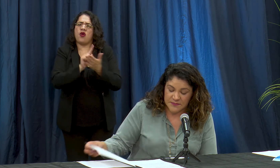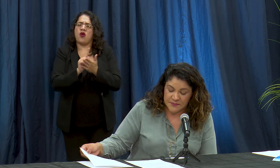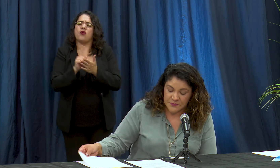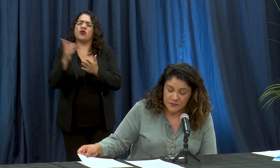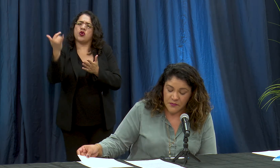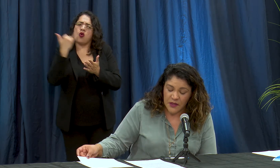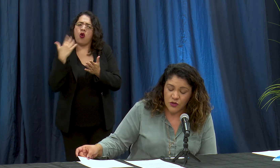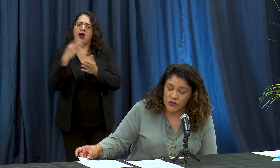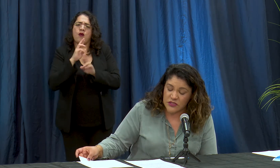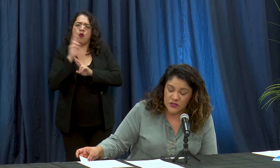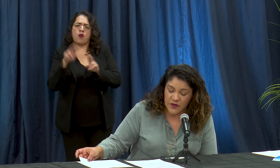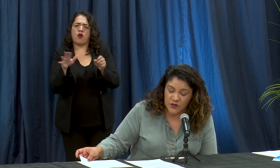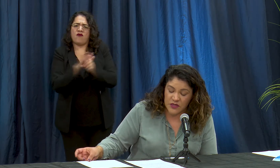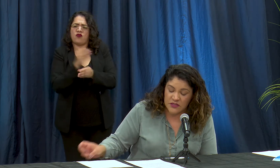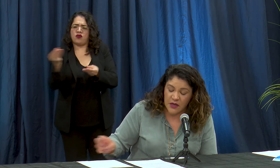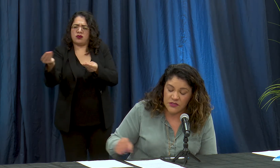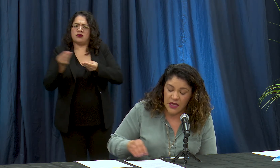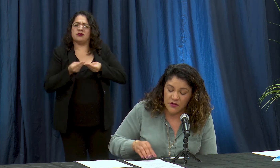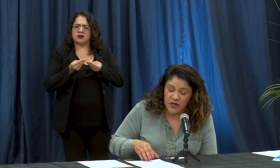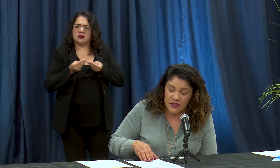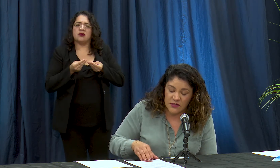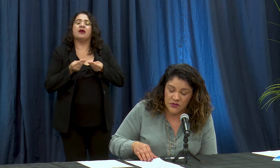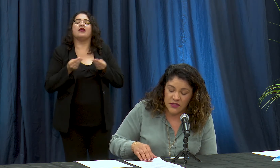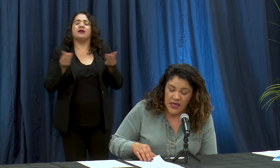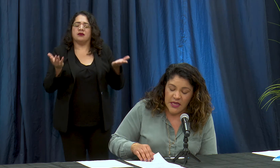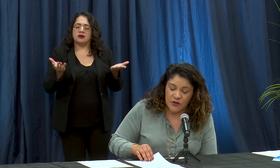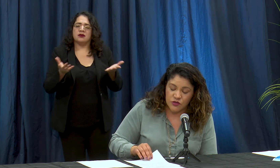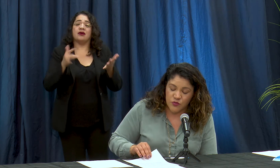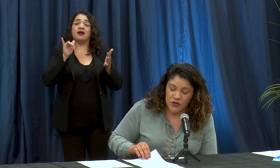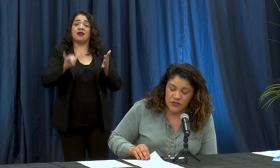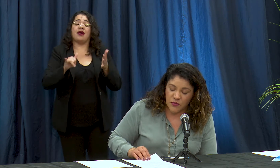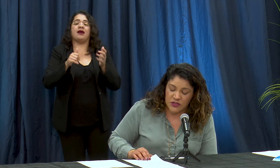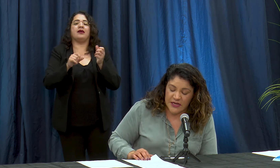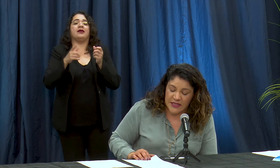todos estos factories cows are on retrace o's en los números de mortally